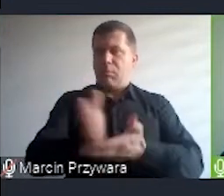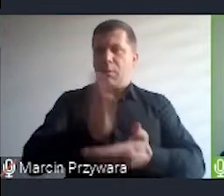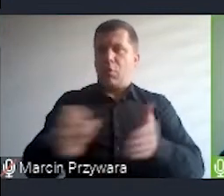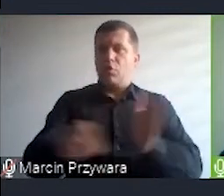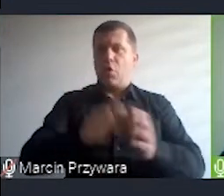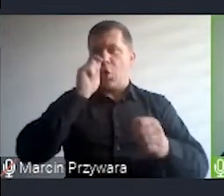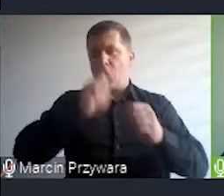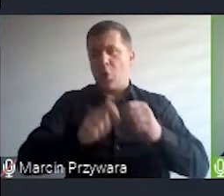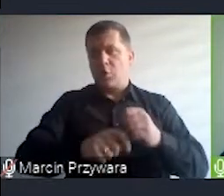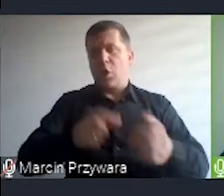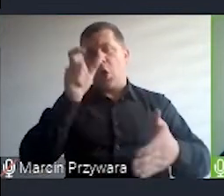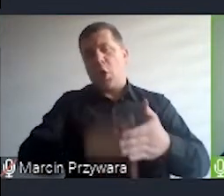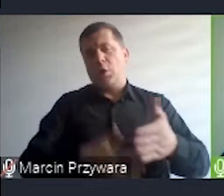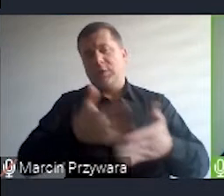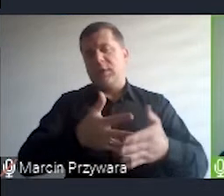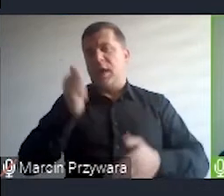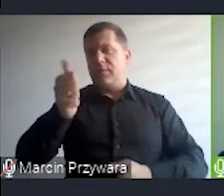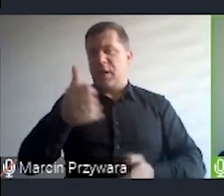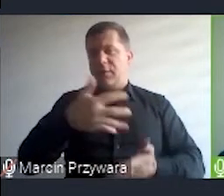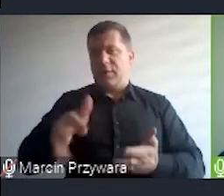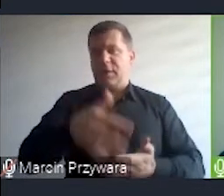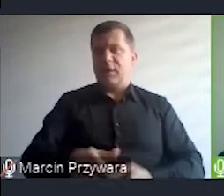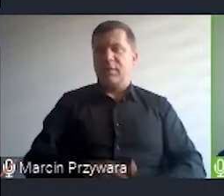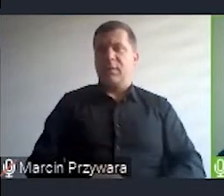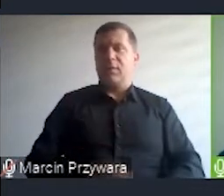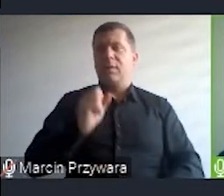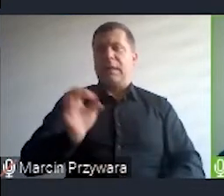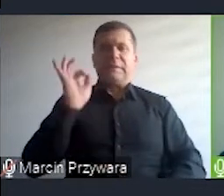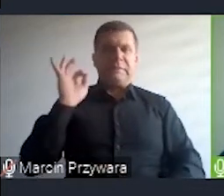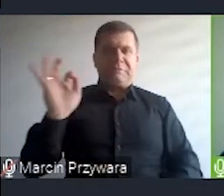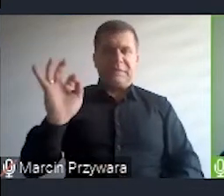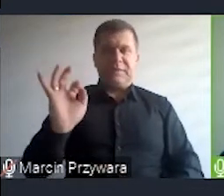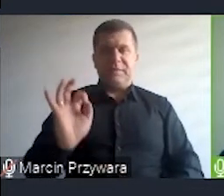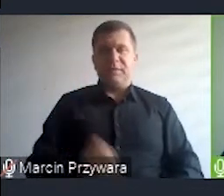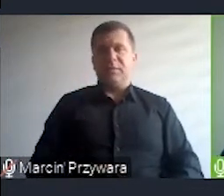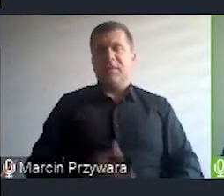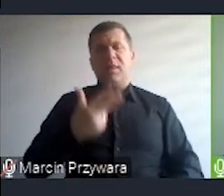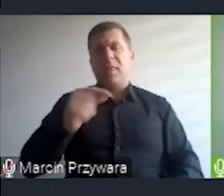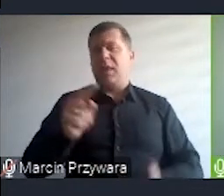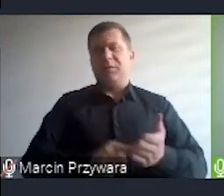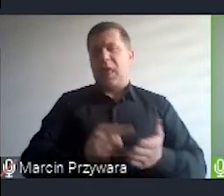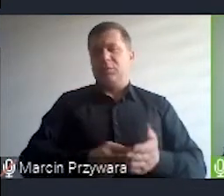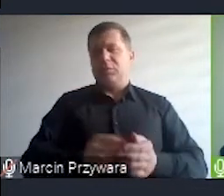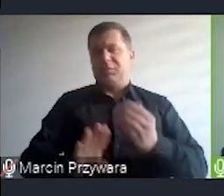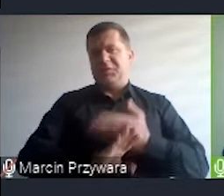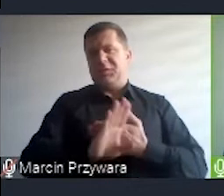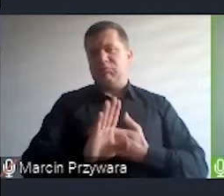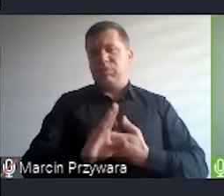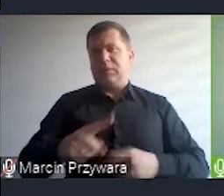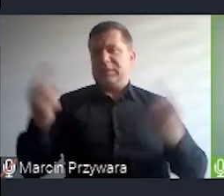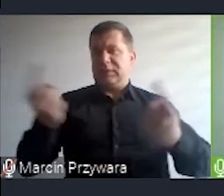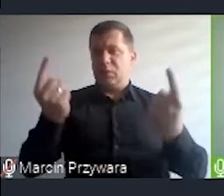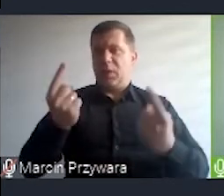i oceny kwalifikowalności wydatków w takiej specyficznej, niezbyt często występującej sytuacji,